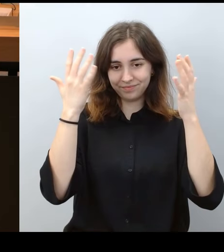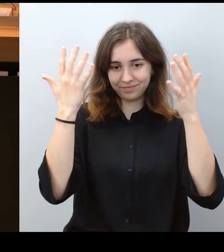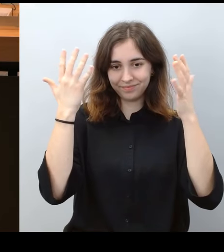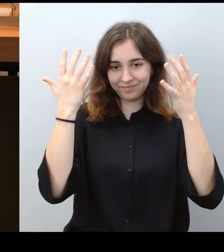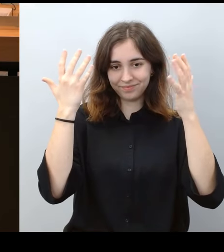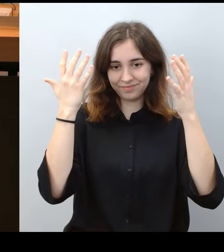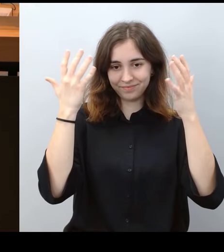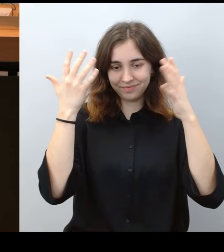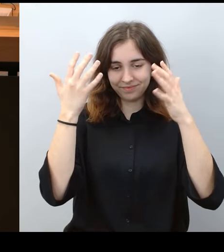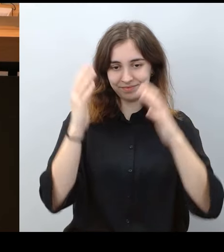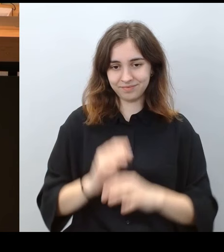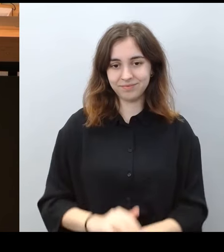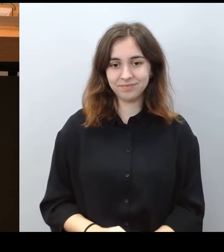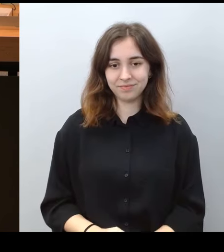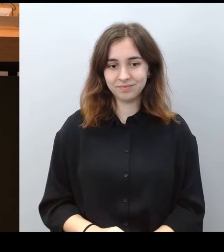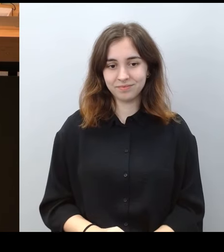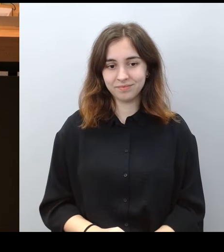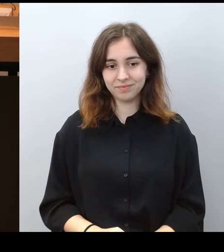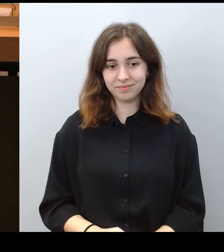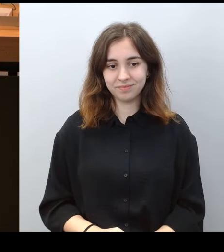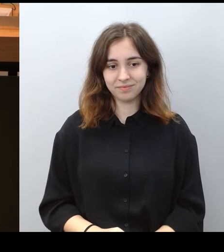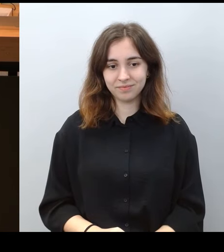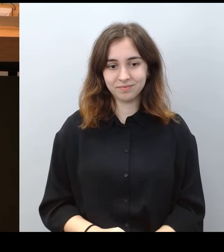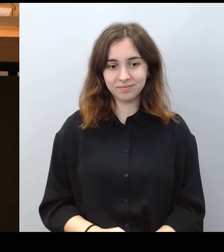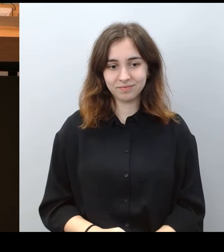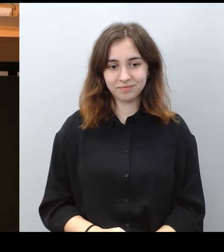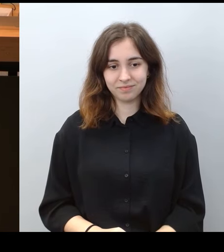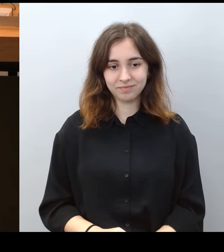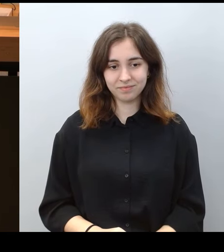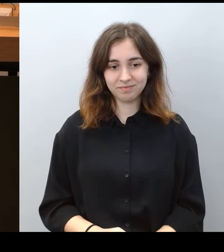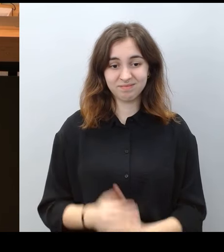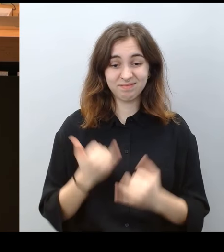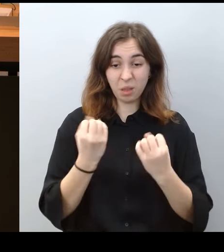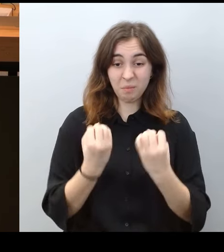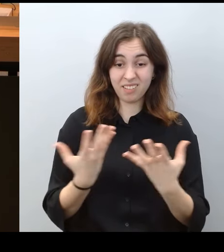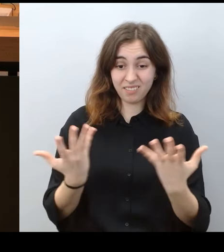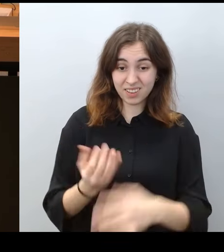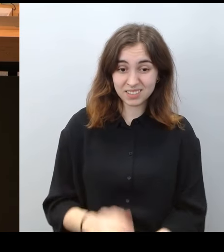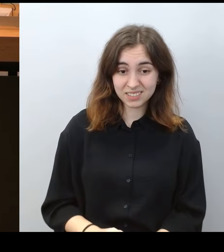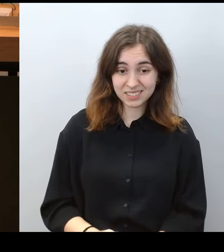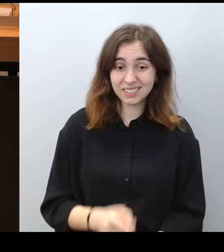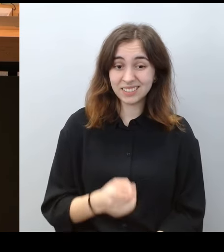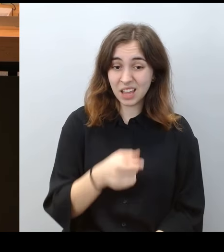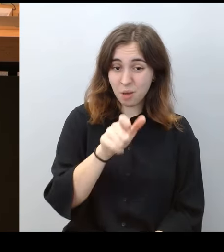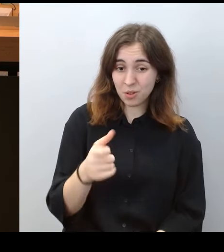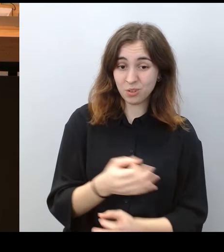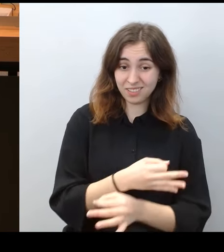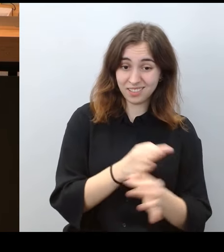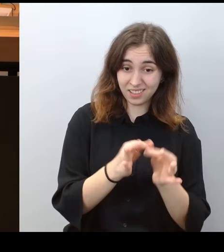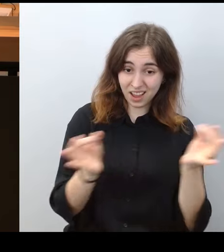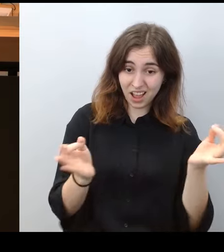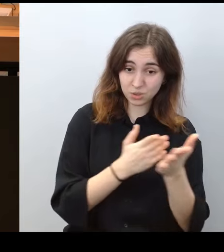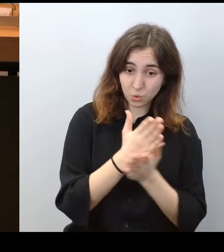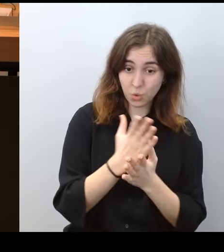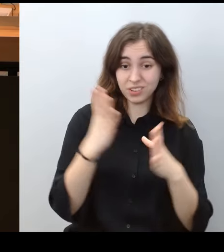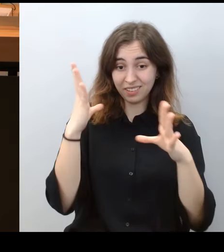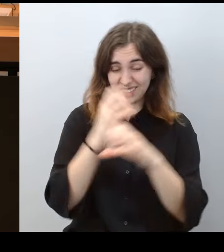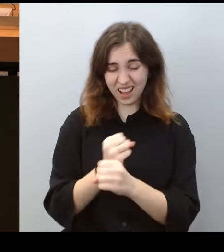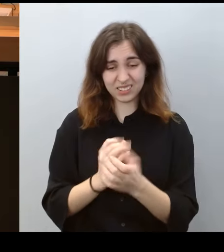wozu führt das alles? Das führt dazu, dass diese Menschen sowohl tagsüber als auch nachts bei Minusgraden permanent unterwegs sein